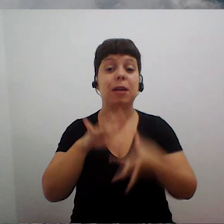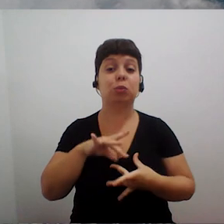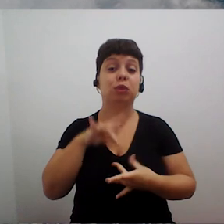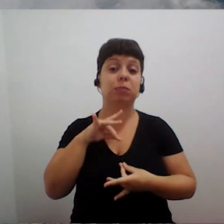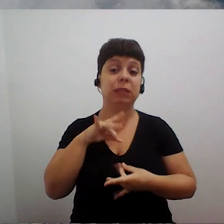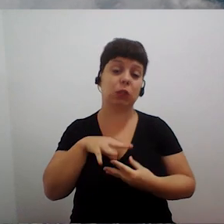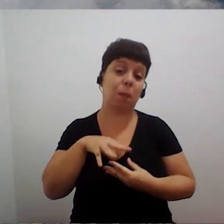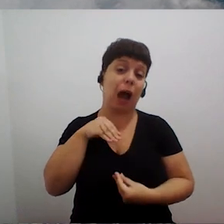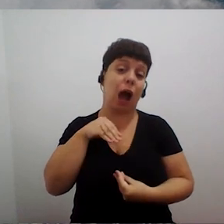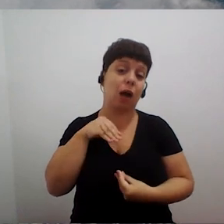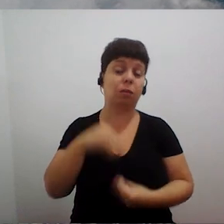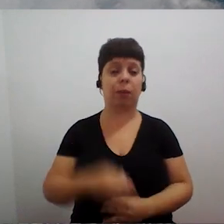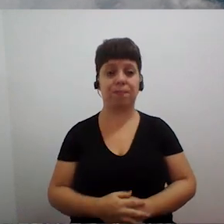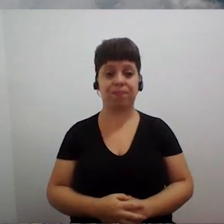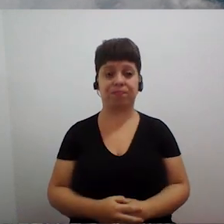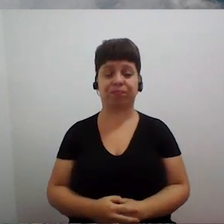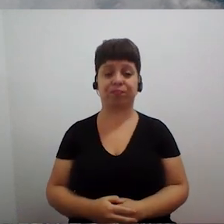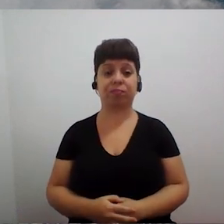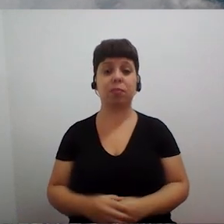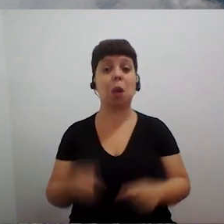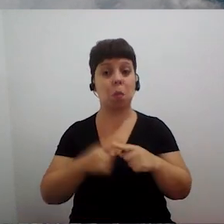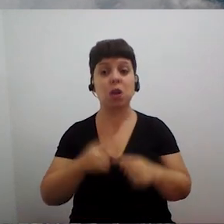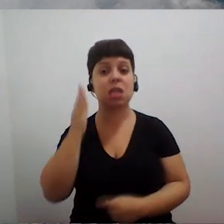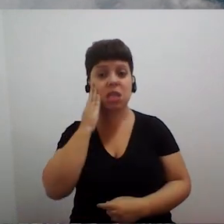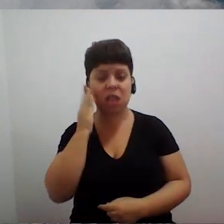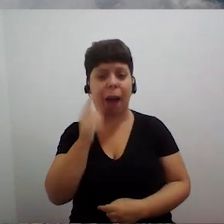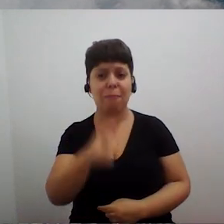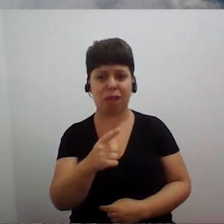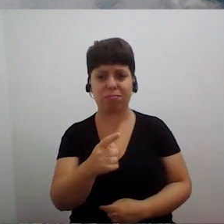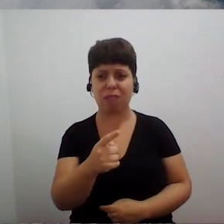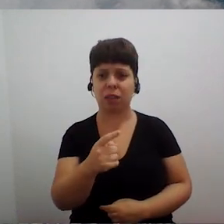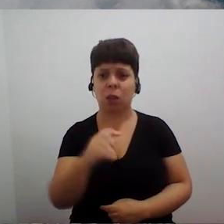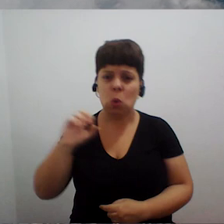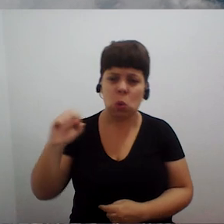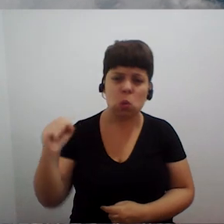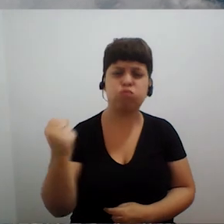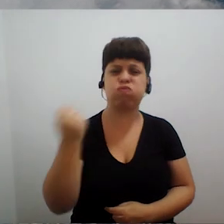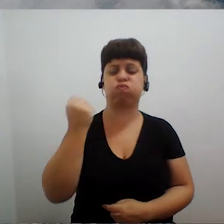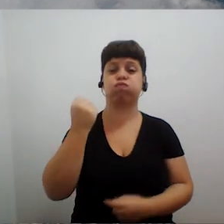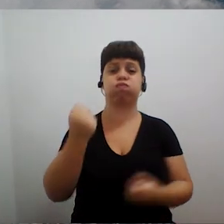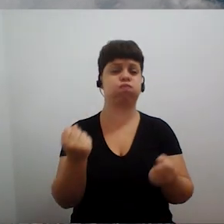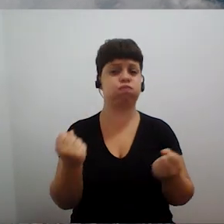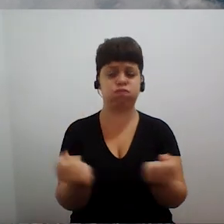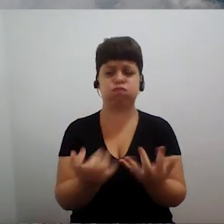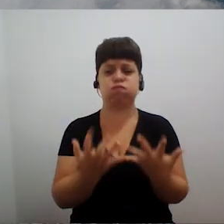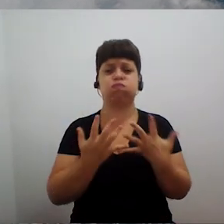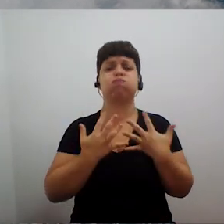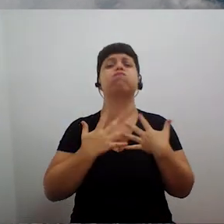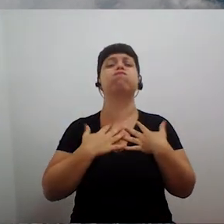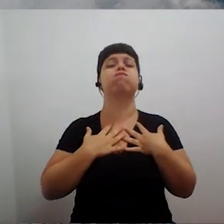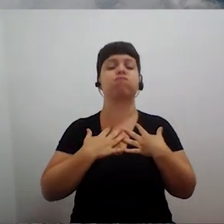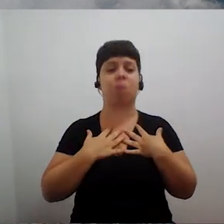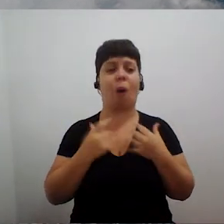porque nós sabemos que ela tem uma força maior né, ela nos transmite coisas boas nos conduz